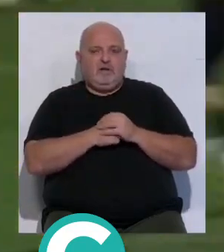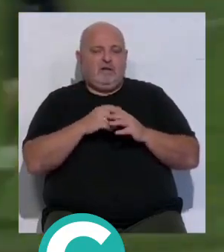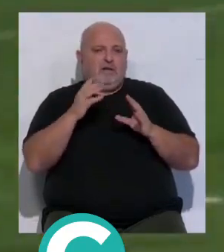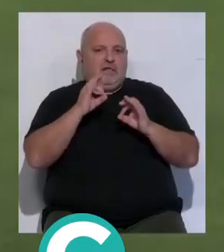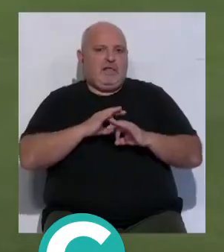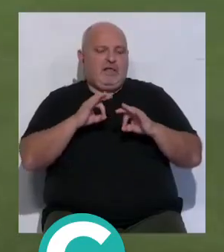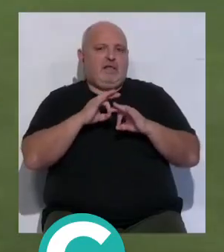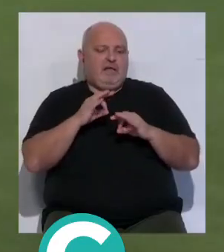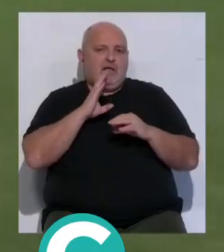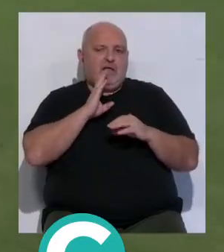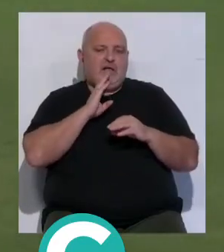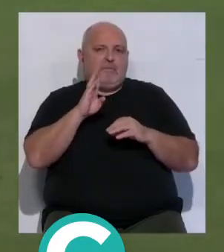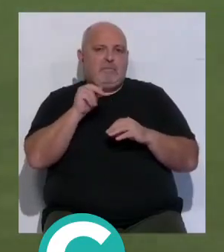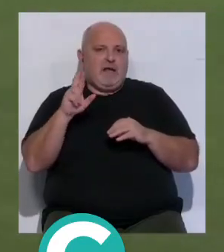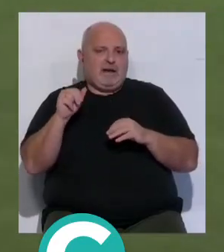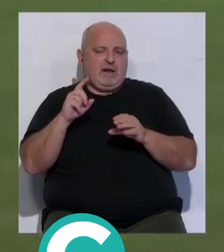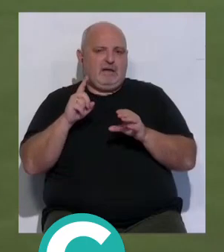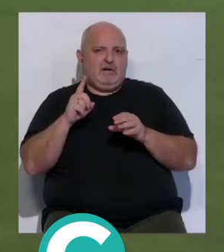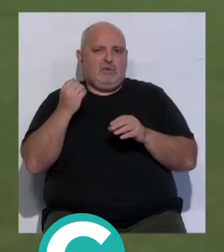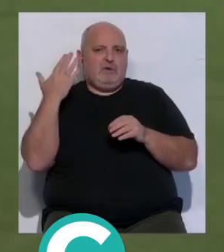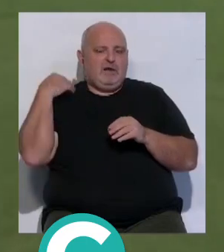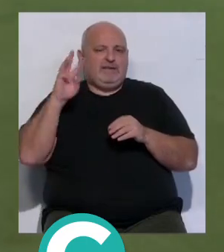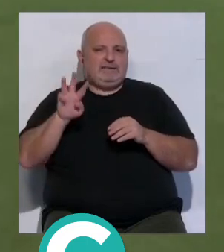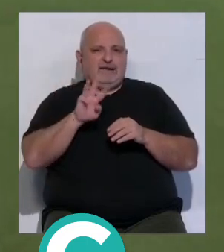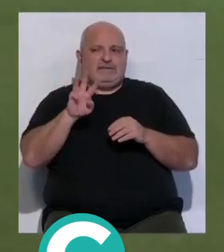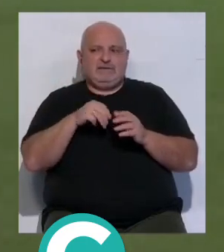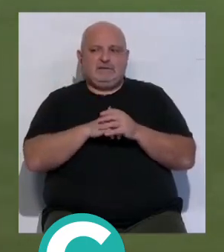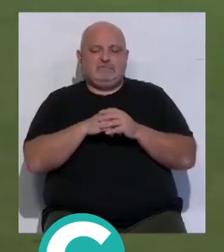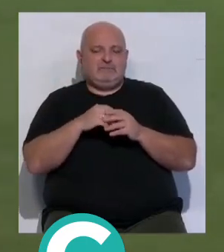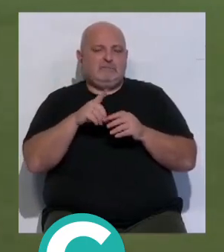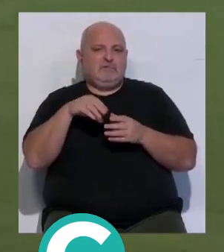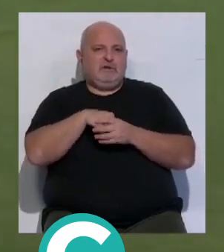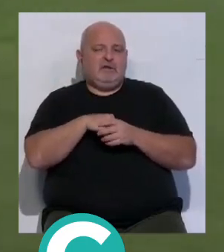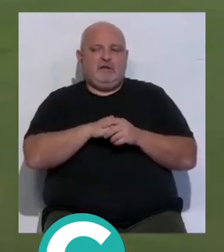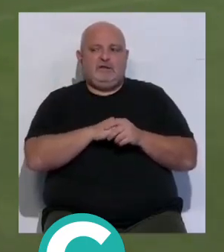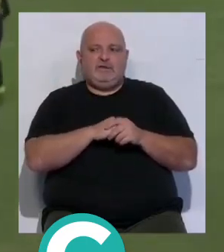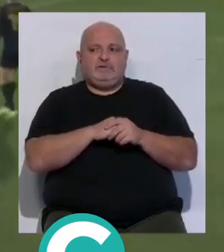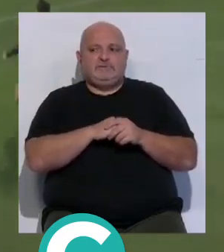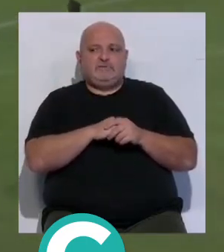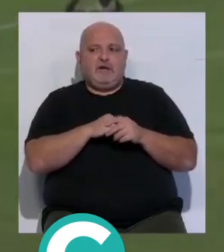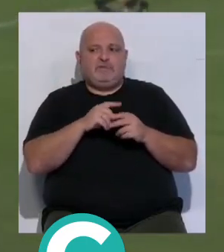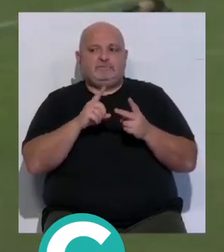nada Raúl que estaba con ese número tres lo vemos ahí como último hombre aquí hay un fallo